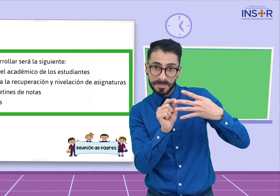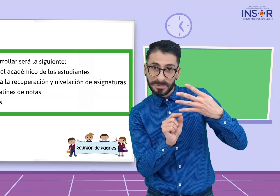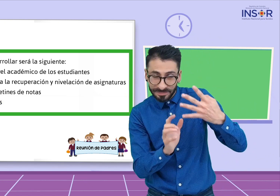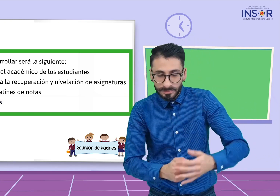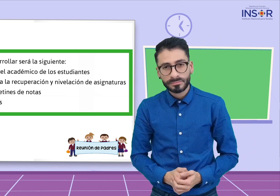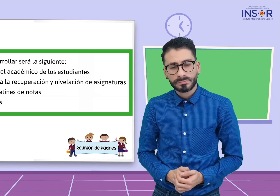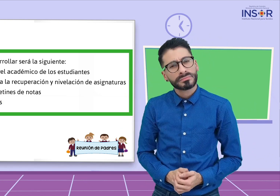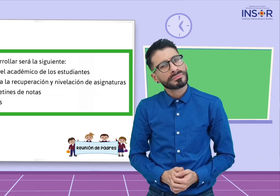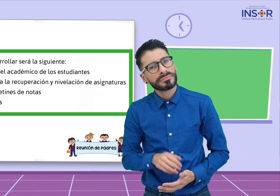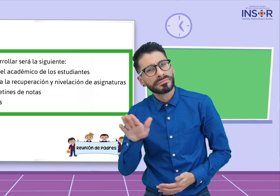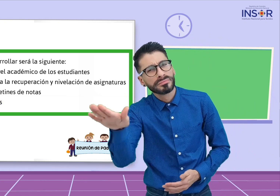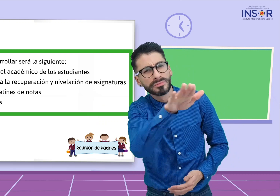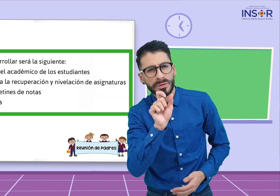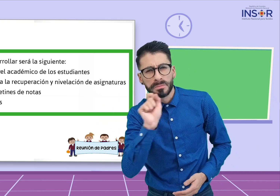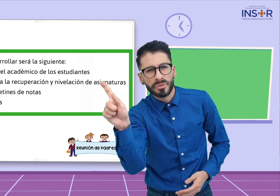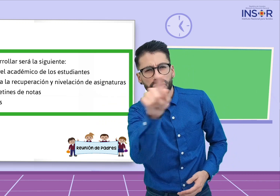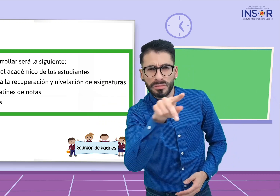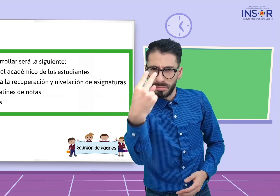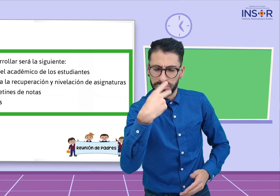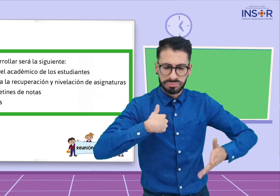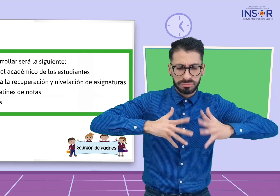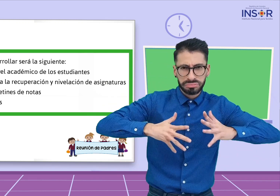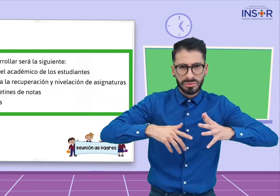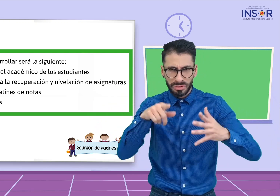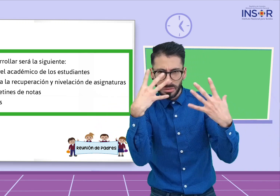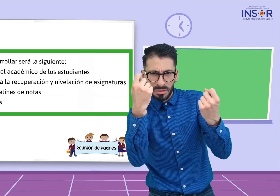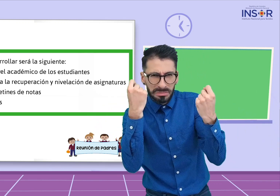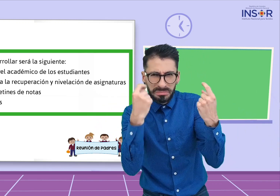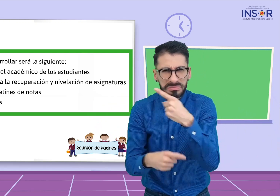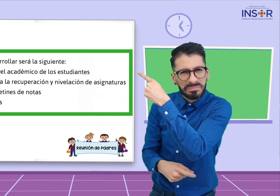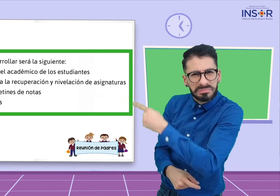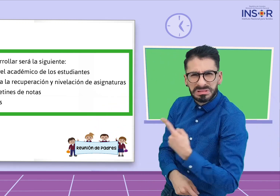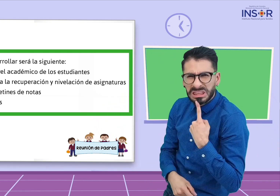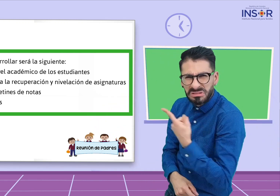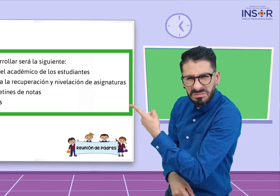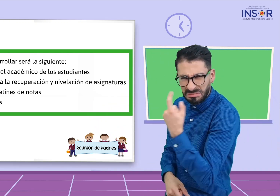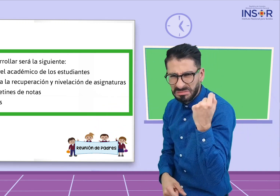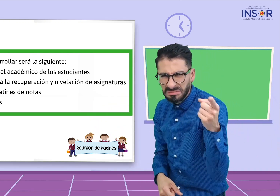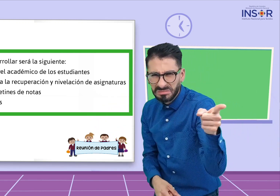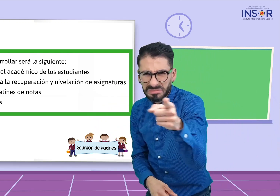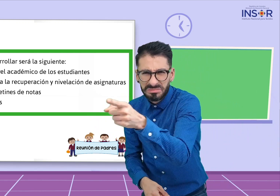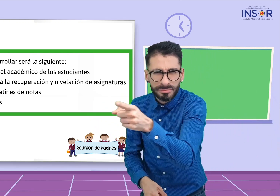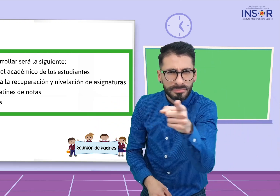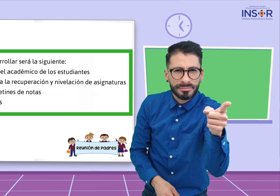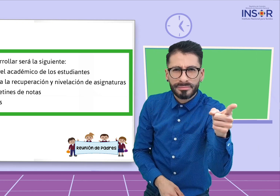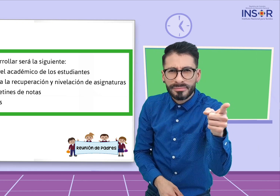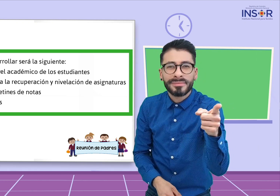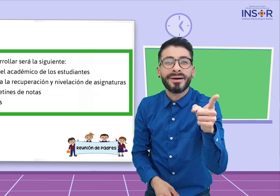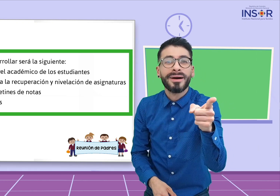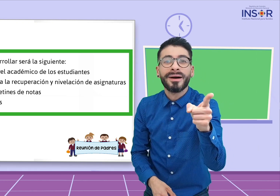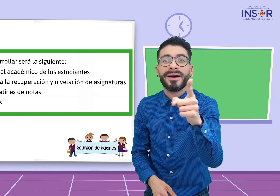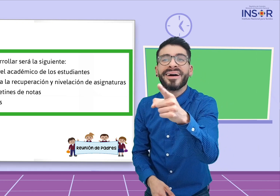¿Comprendieron lo que acabamos de leer? ¿Todos lo entendieron?